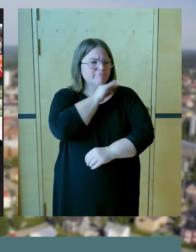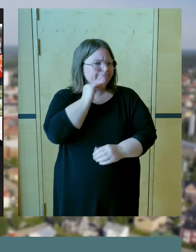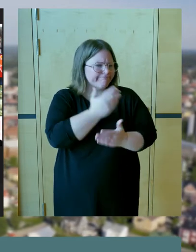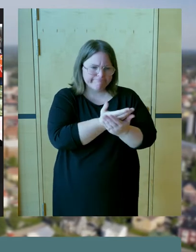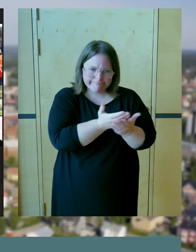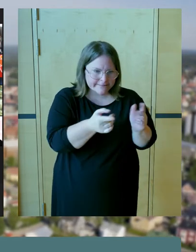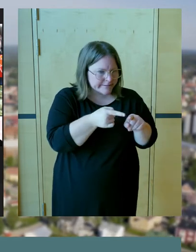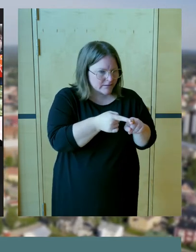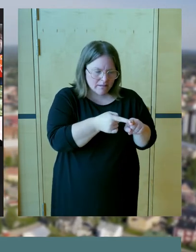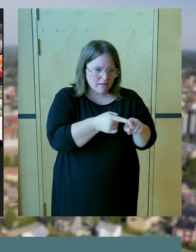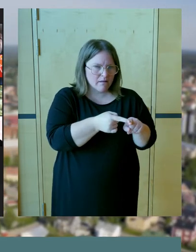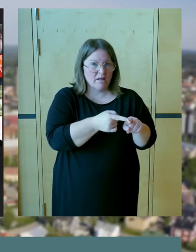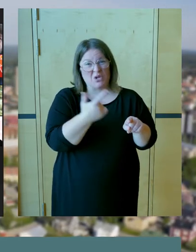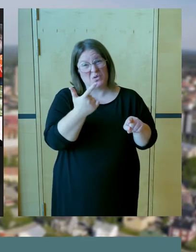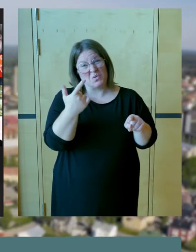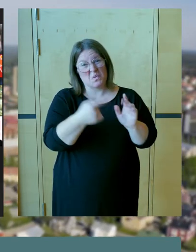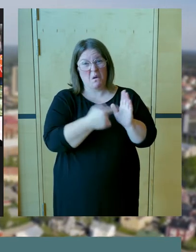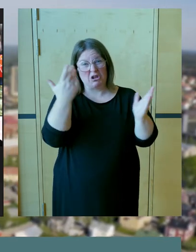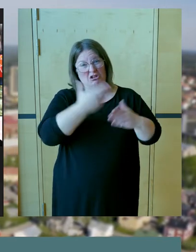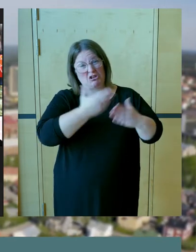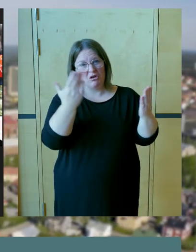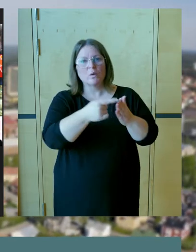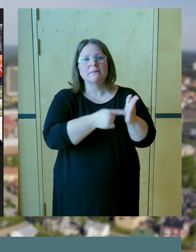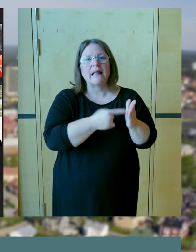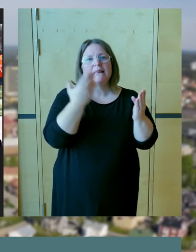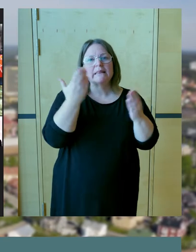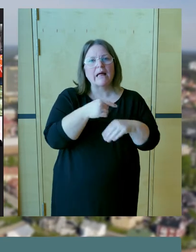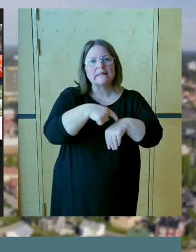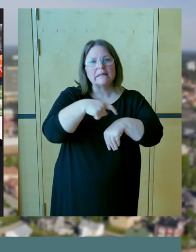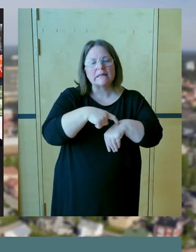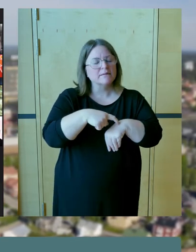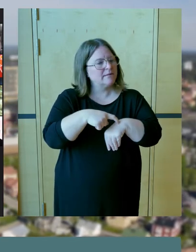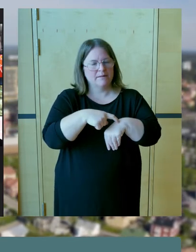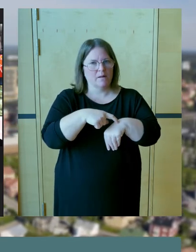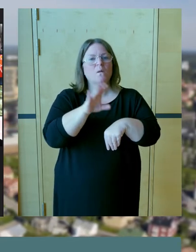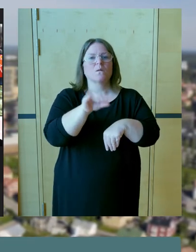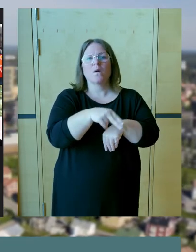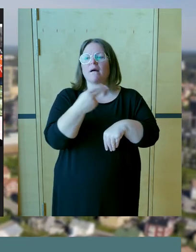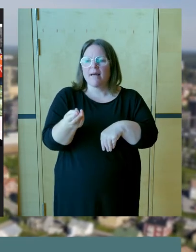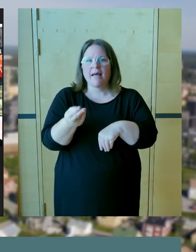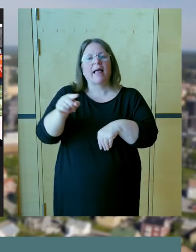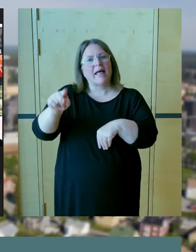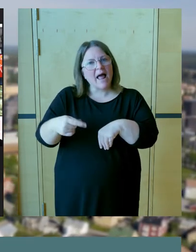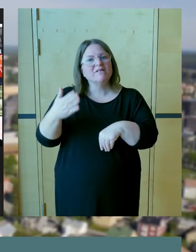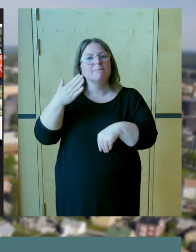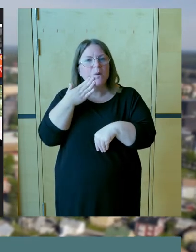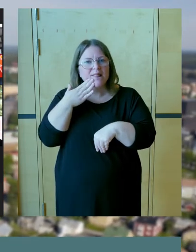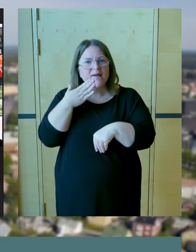7 gånger per dygn Plus nattillsyn Då är det boende som krävs kan inte hemtjänsten möte